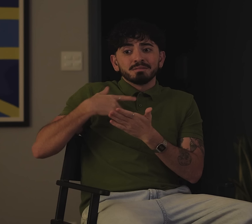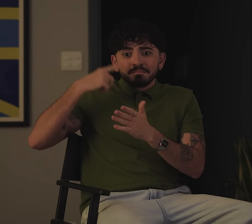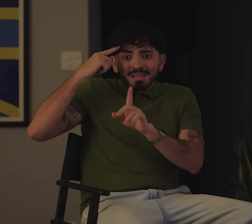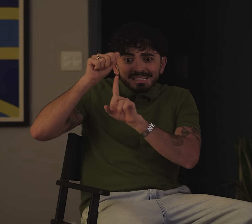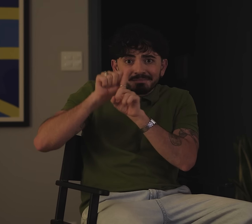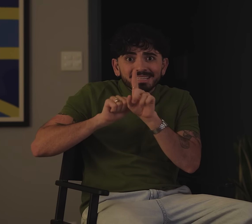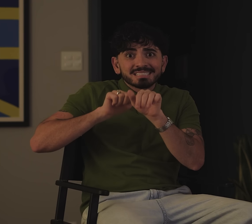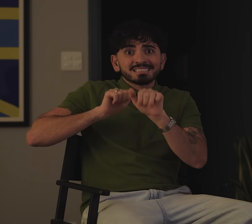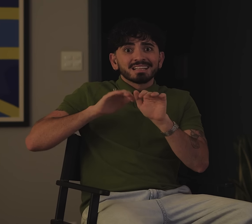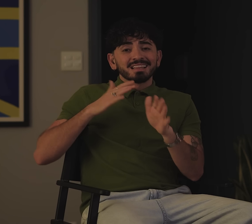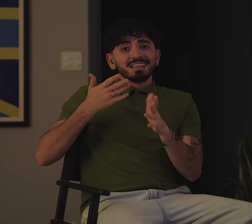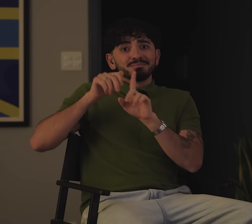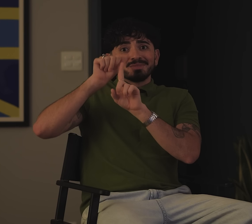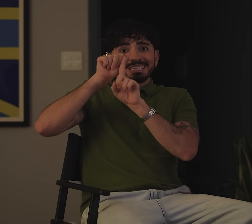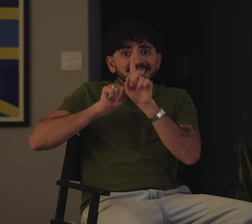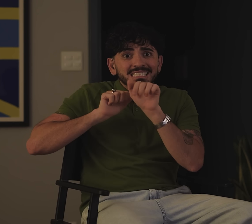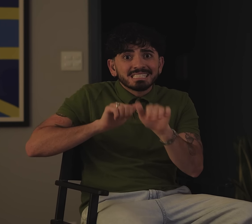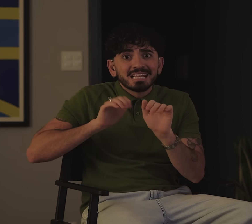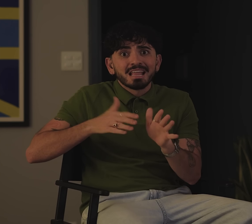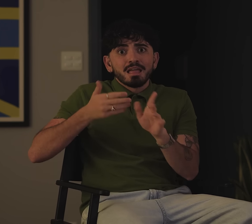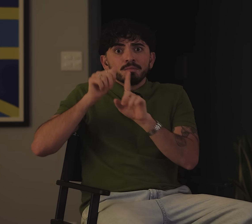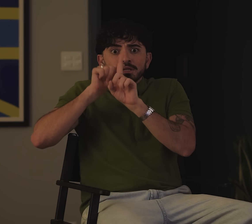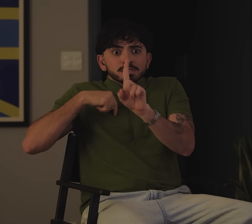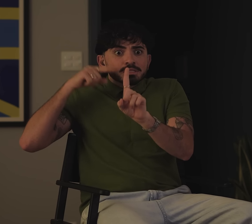A cada ano, eu sempre ficava pensando no próximo passo.